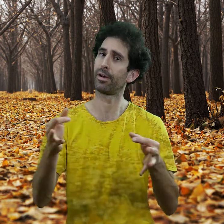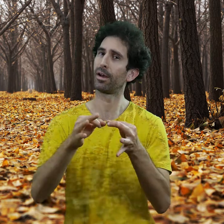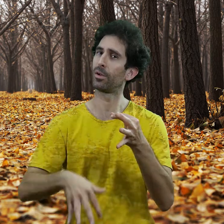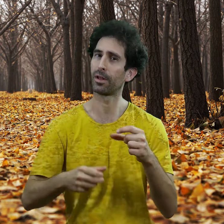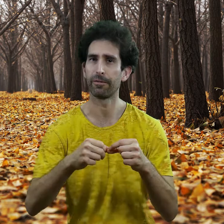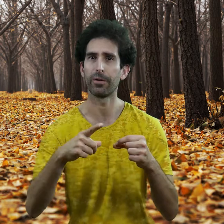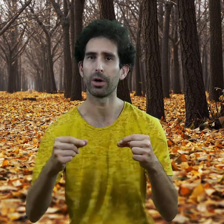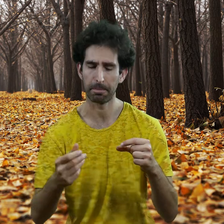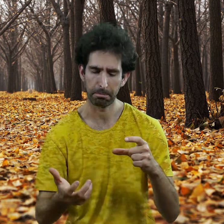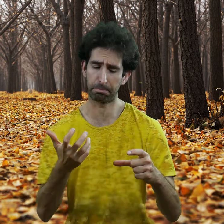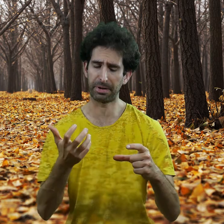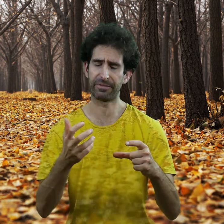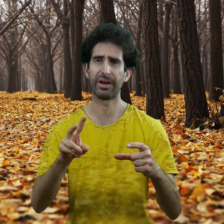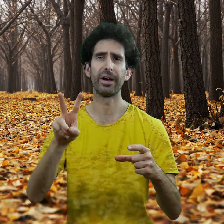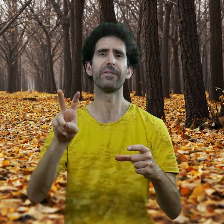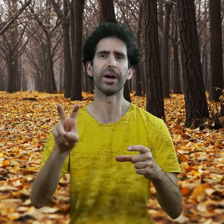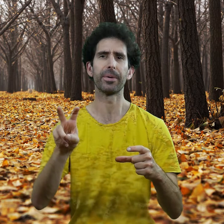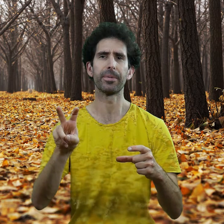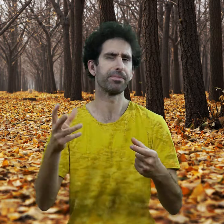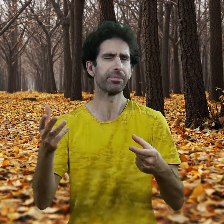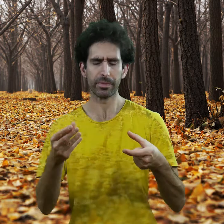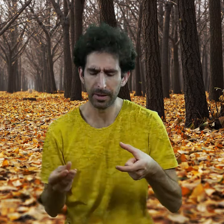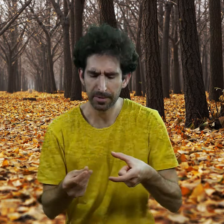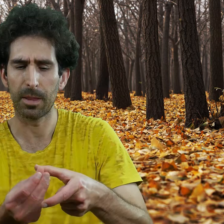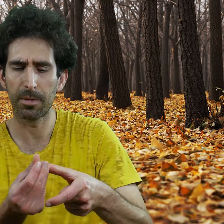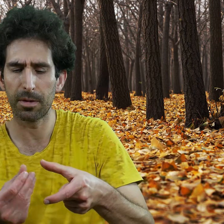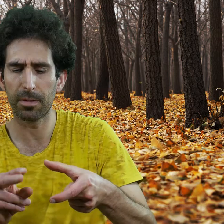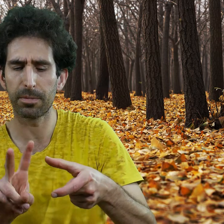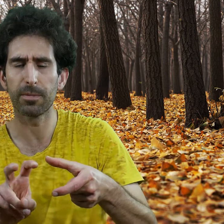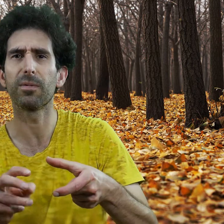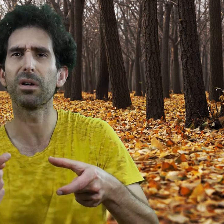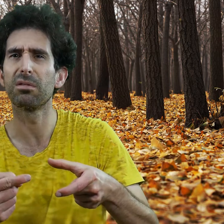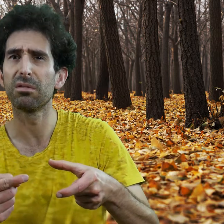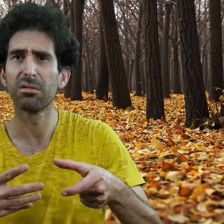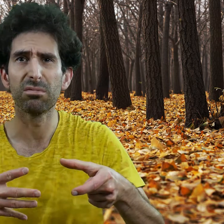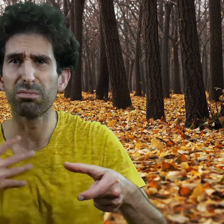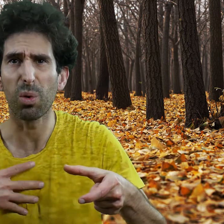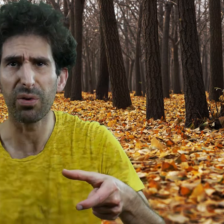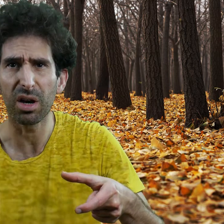Résultat, la feuille nous apparaît verte. Sinon, à quoi sert la chlorophylle ?